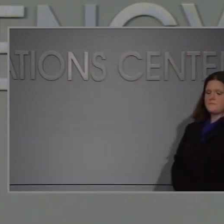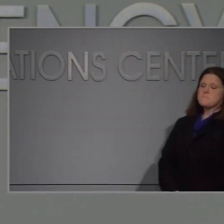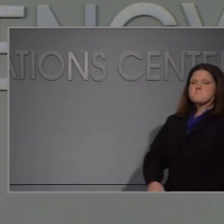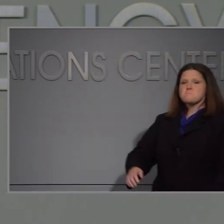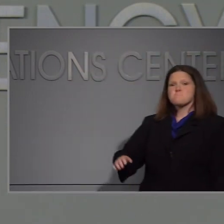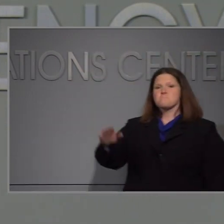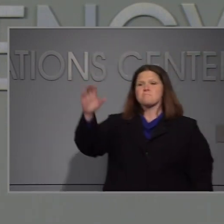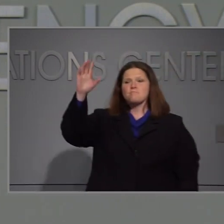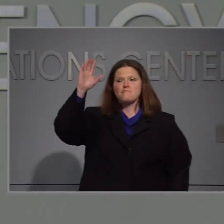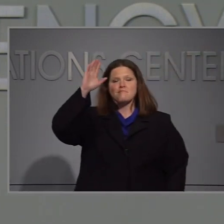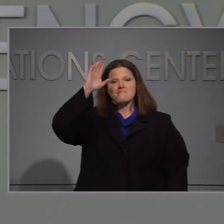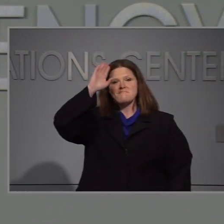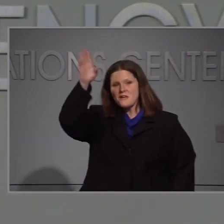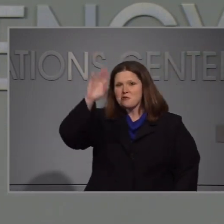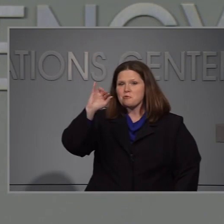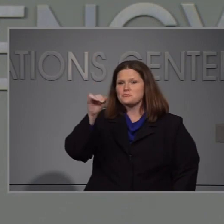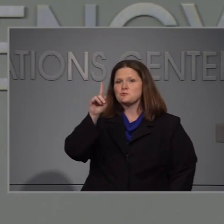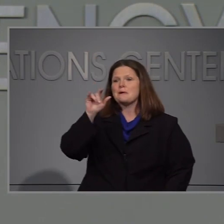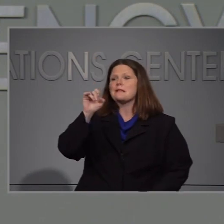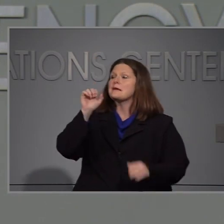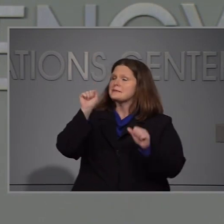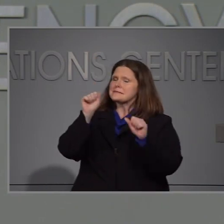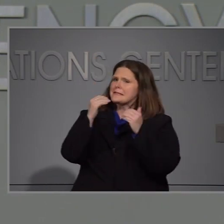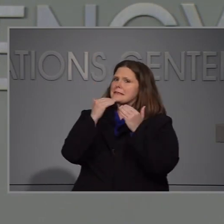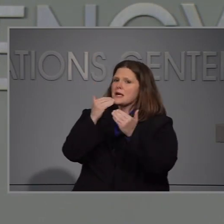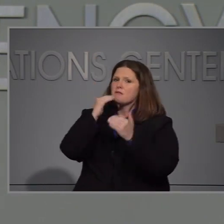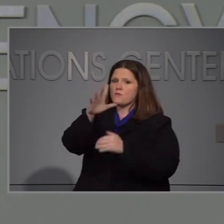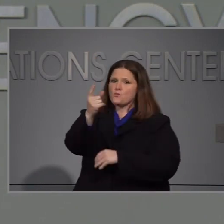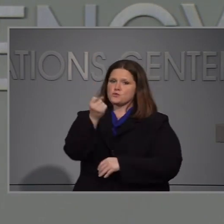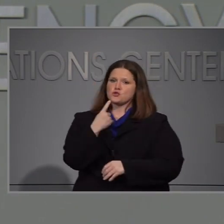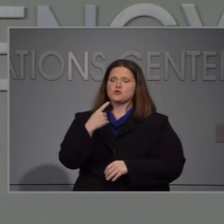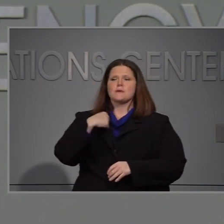restricciones para hacer algo que vamos a continuar considerando, pero yo creo que